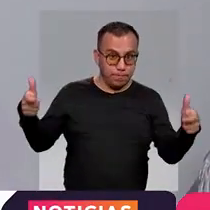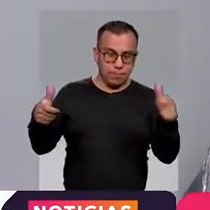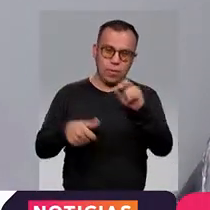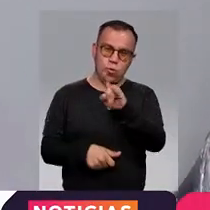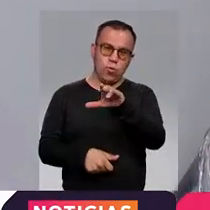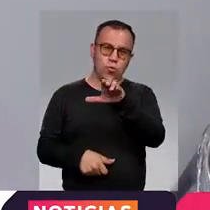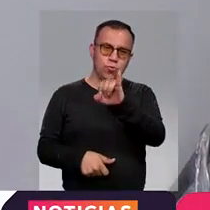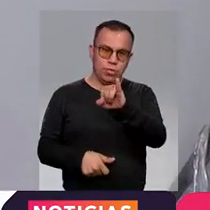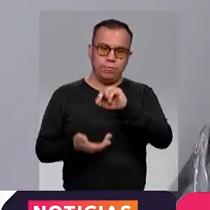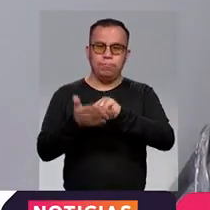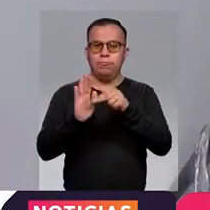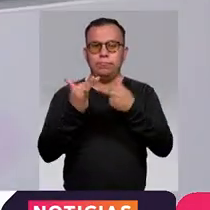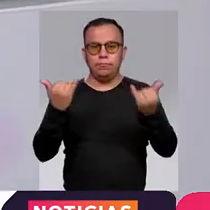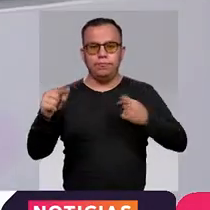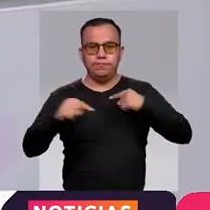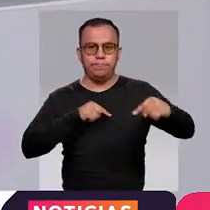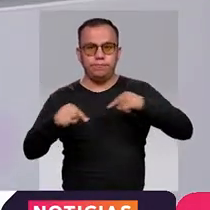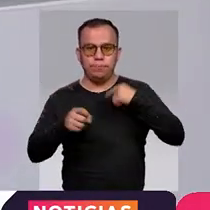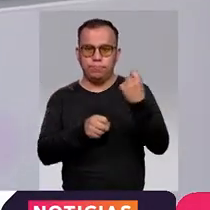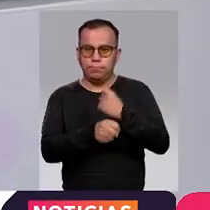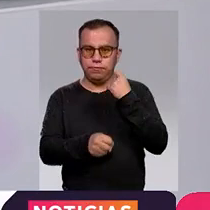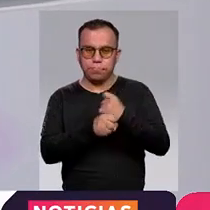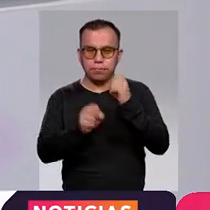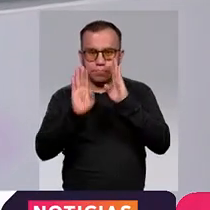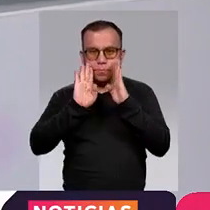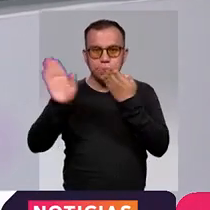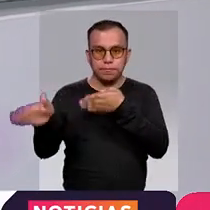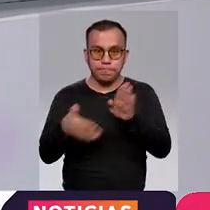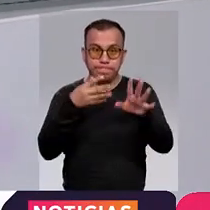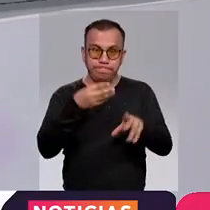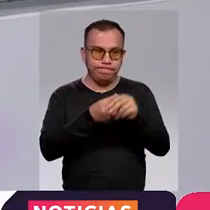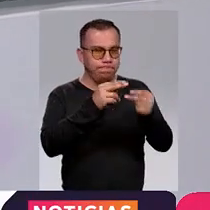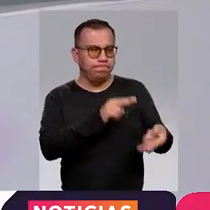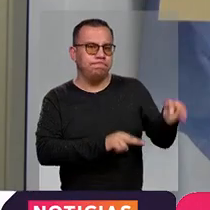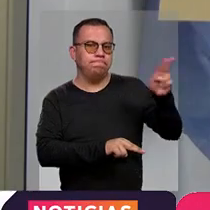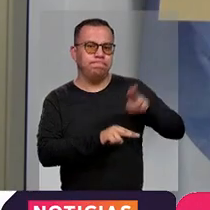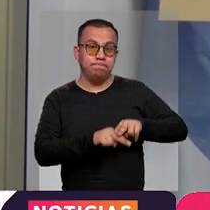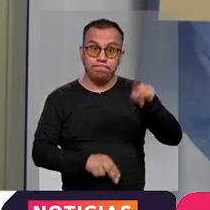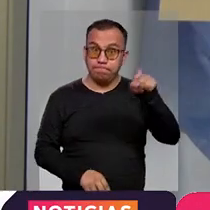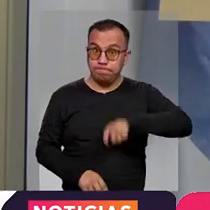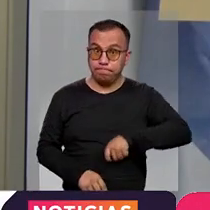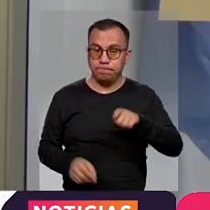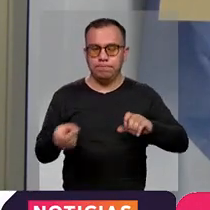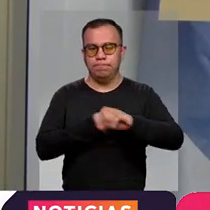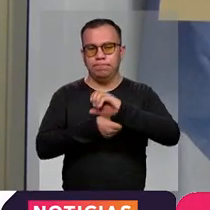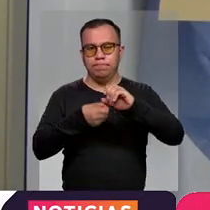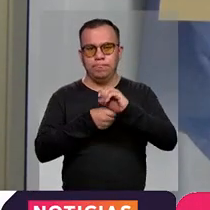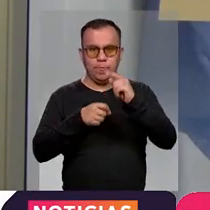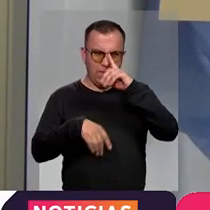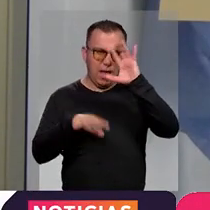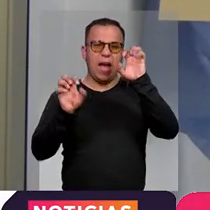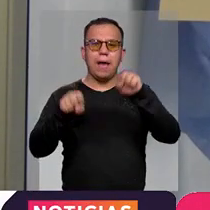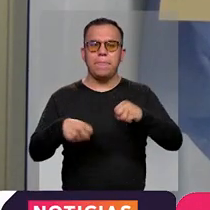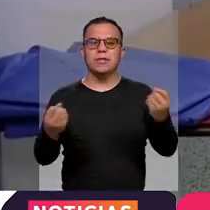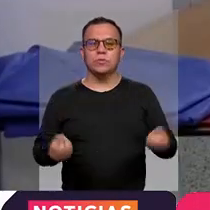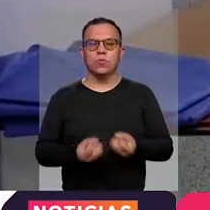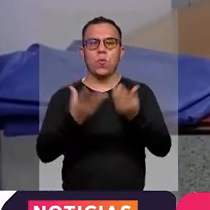MAESTRAS Y LES DAMOS LA BIENVENIDA PARA EMPEZAR A